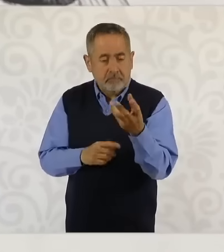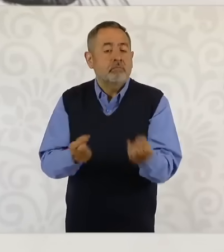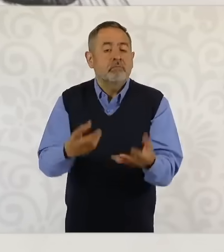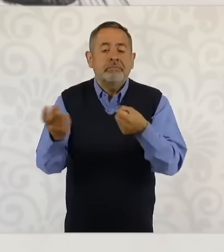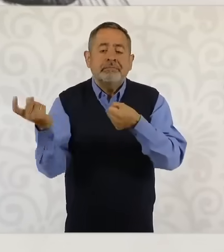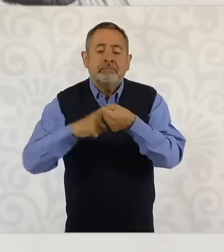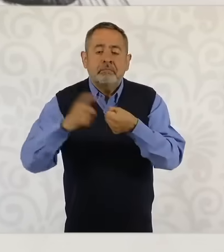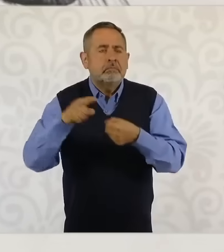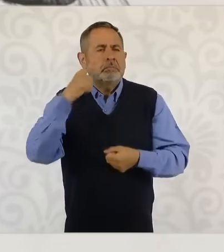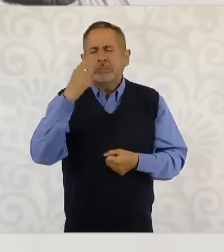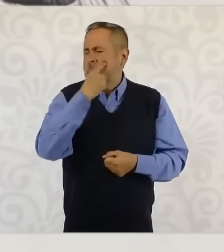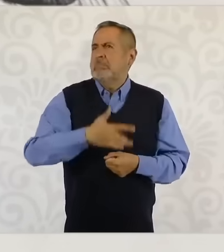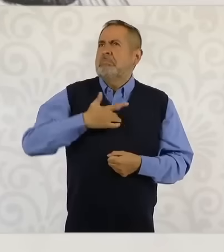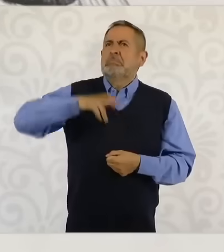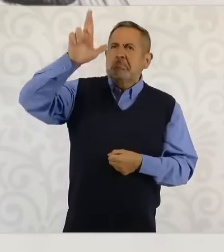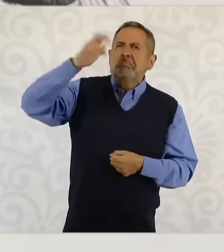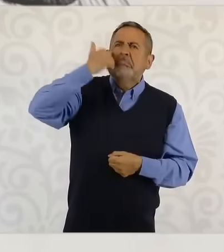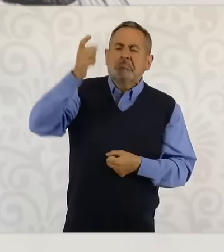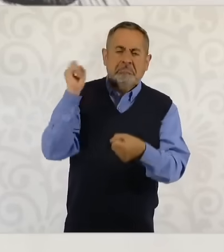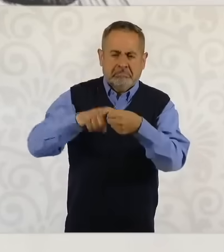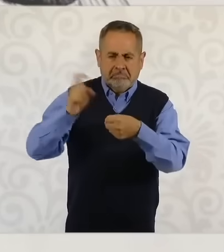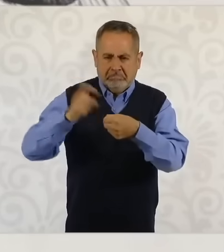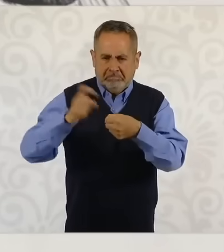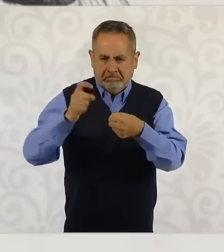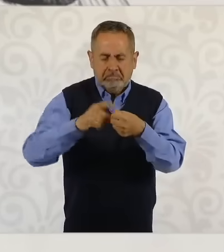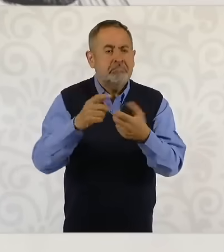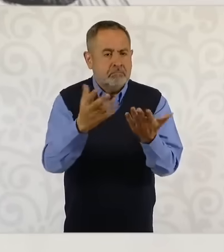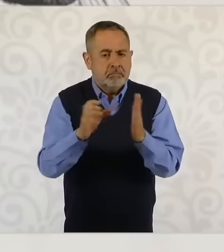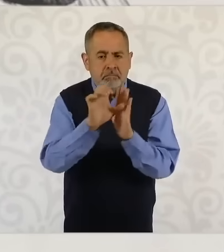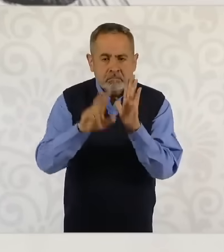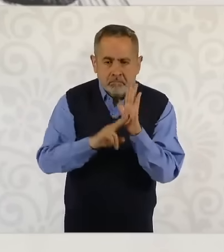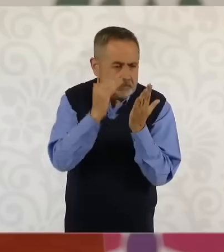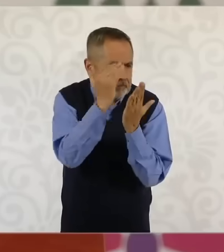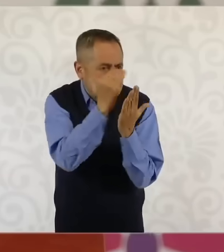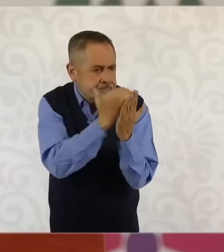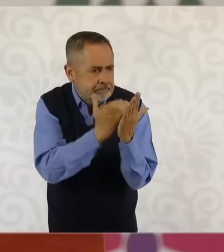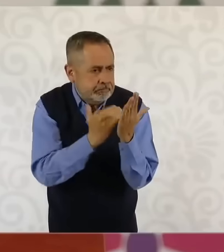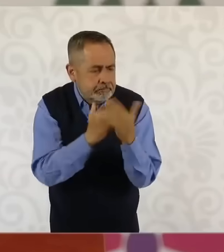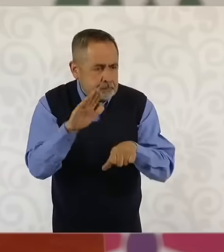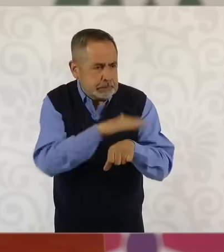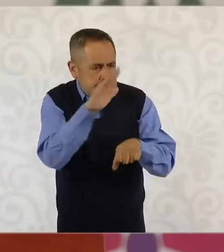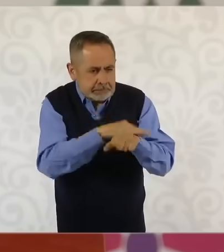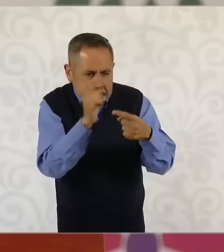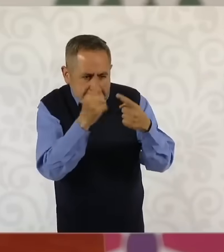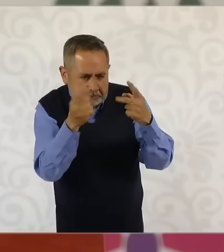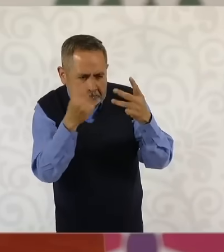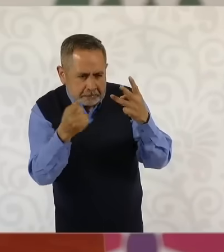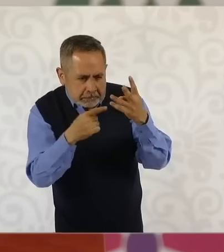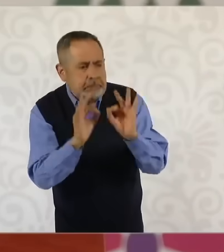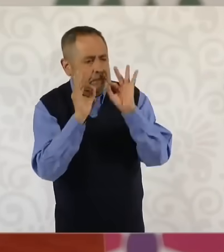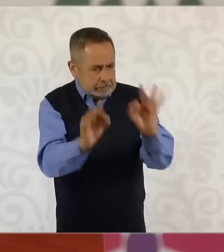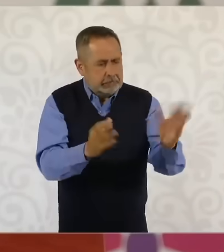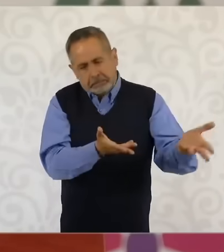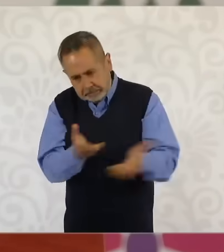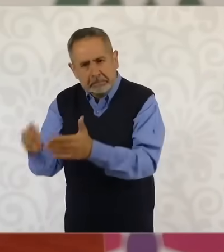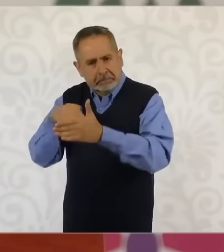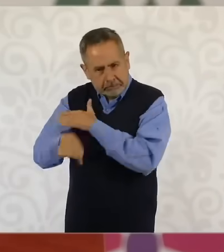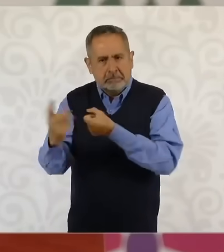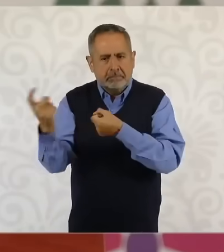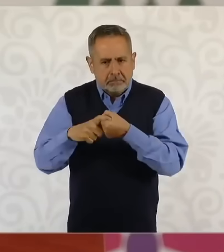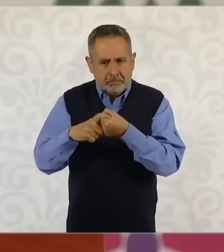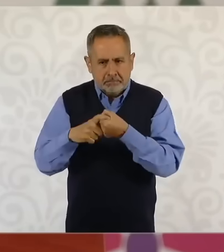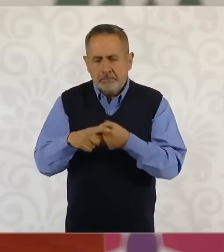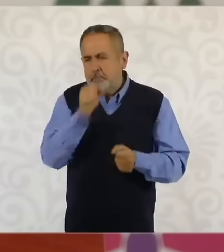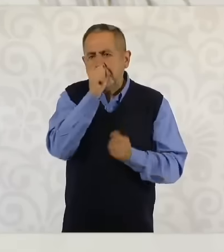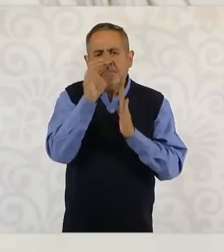quienes quisieron tenían que cumplir con una serie de requisitos establecidos en la Constitución